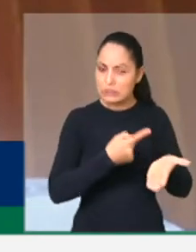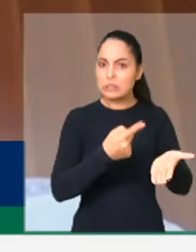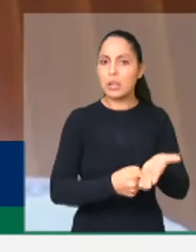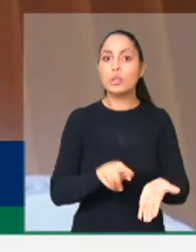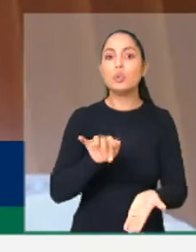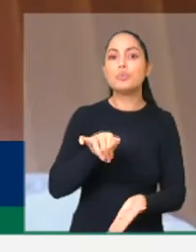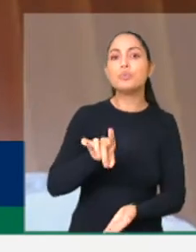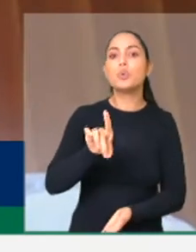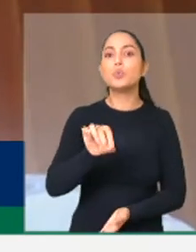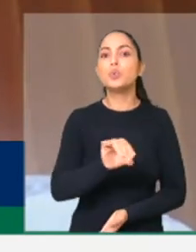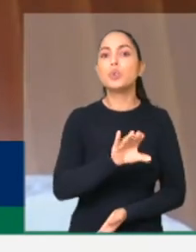ESTE VALOR DE DESCONTO ELE FOI ABSOLUTAMENTE AMPLIFICADO PARA